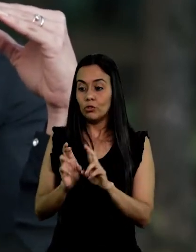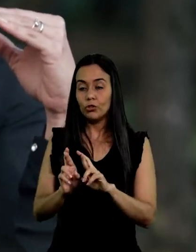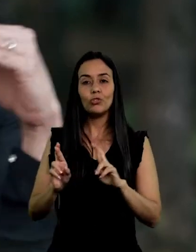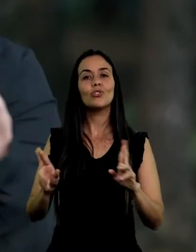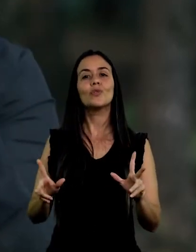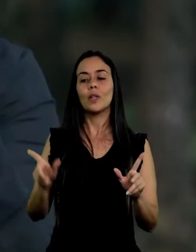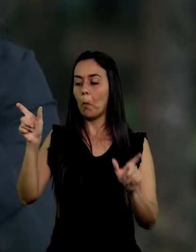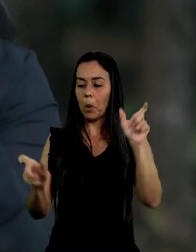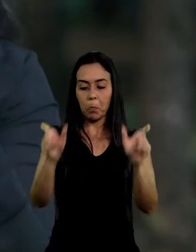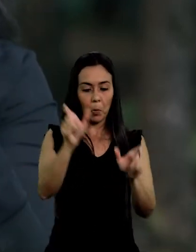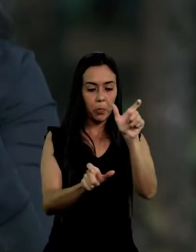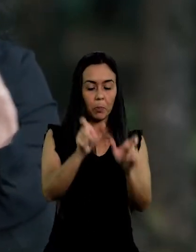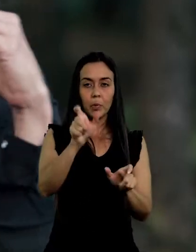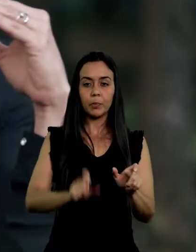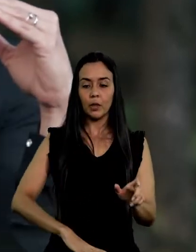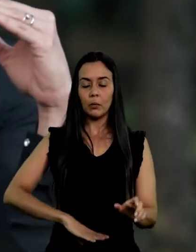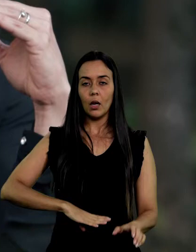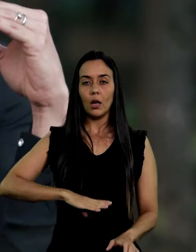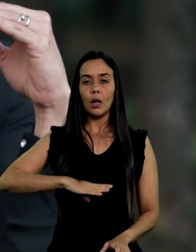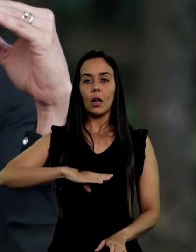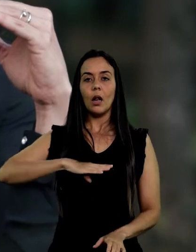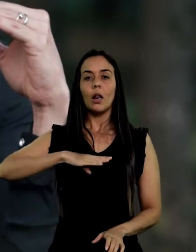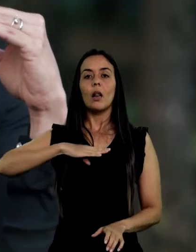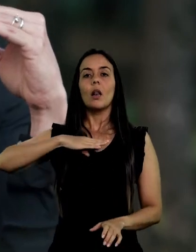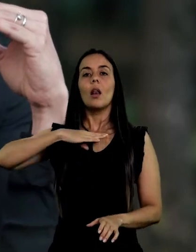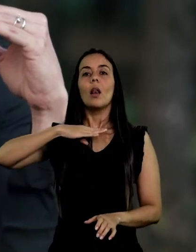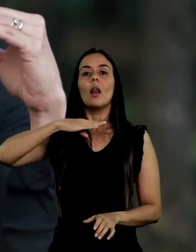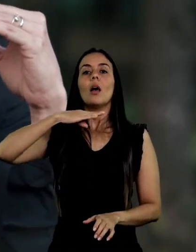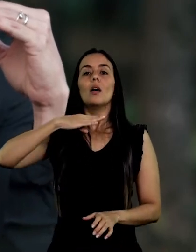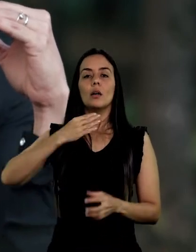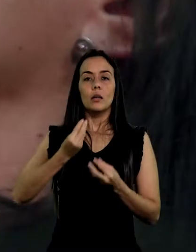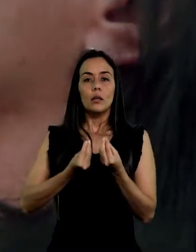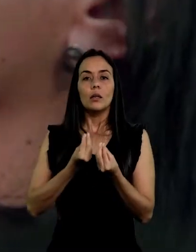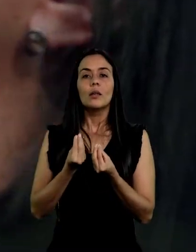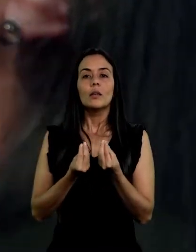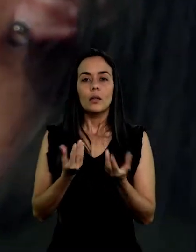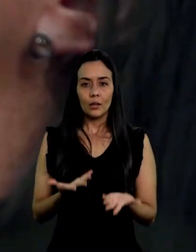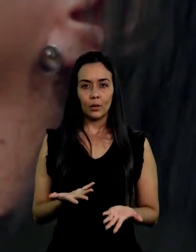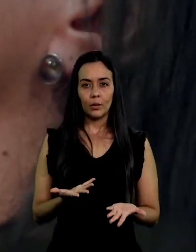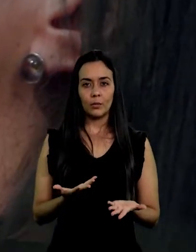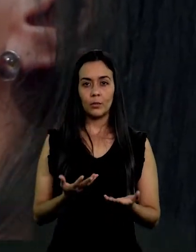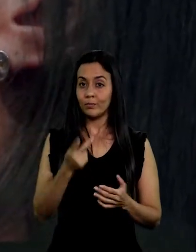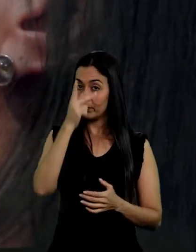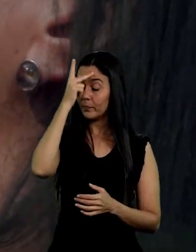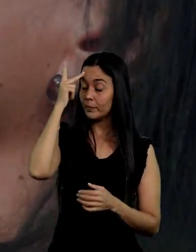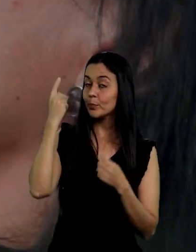na quantidade de informações difíceis que a gente consegue aguentar. Então, as pessoas precisam ter